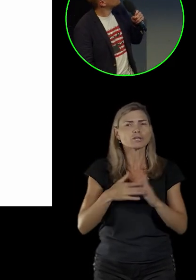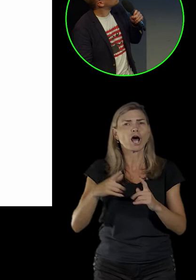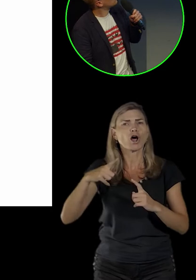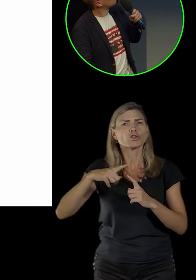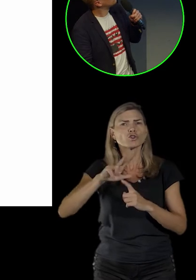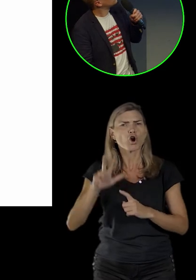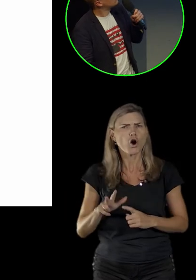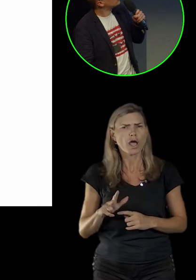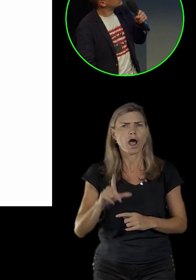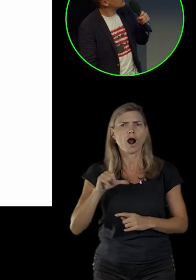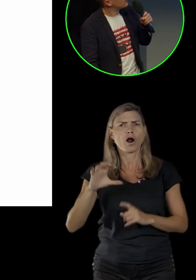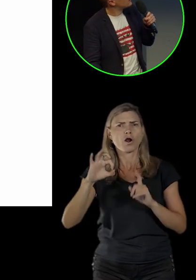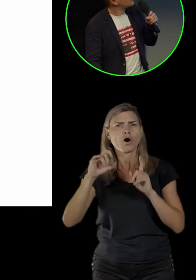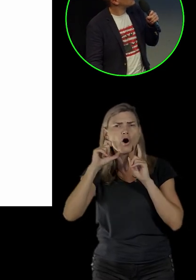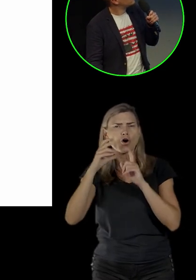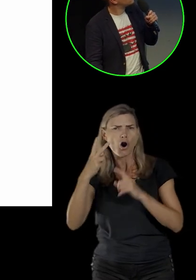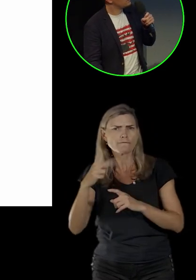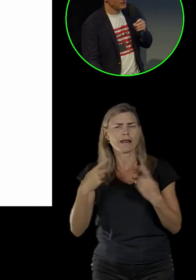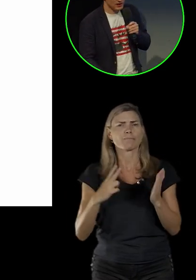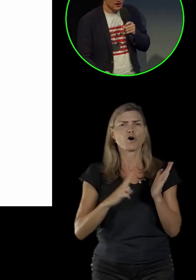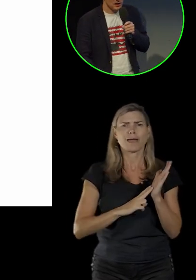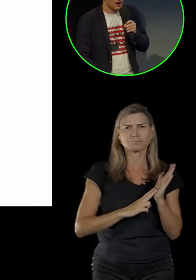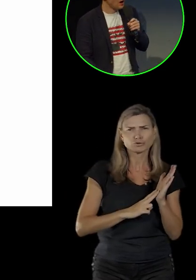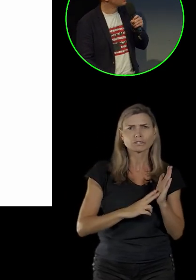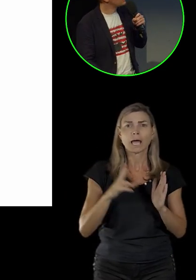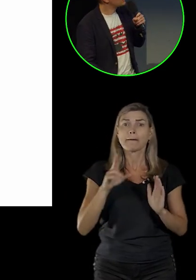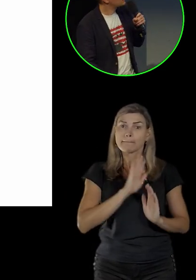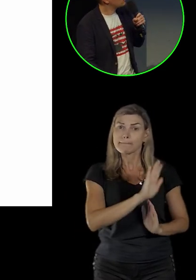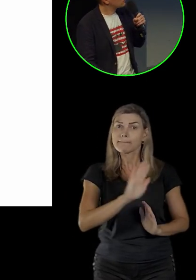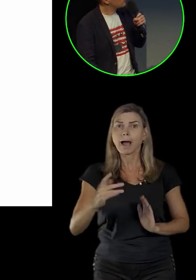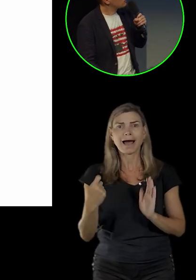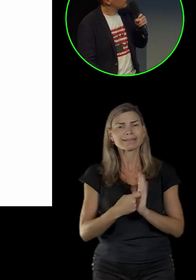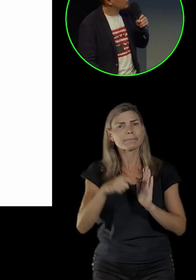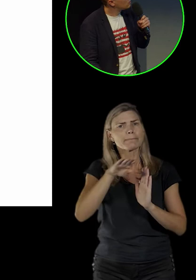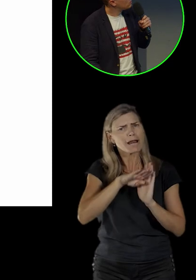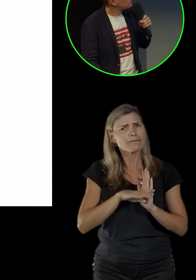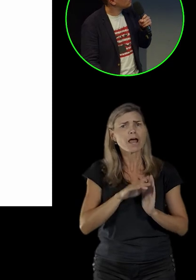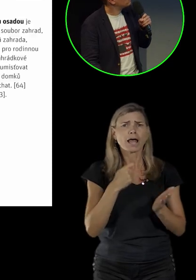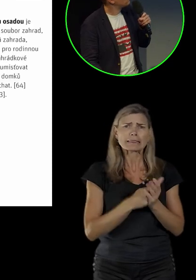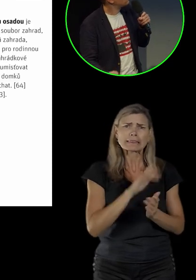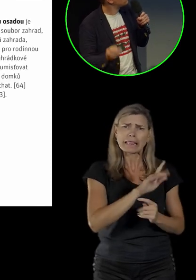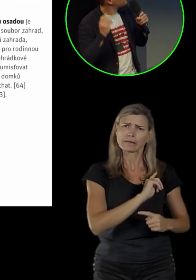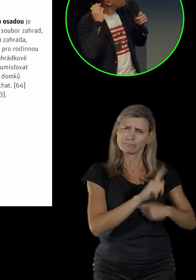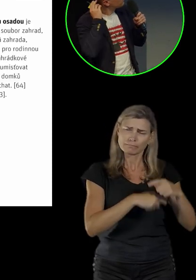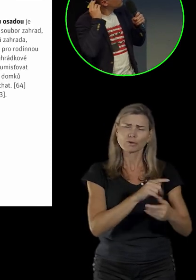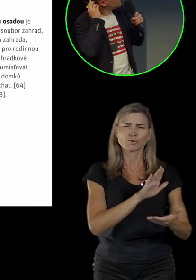Lochkov, Nebušice vymezuje pravidla, aby ten charakter zůstal zachovaný.